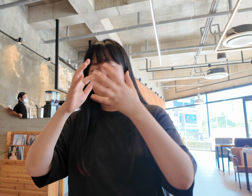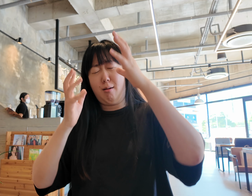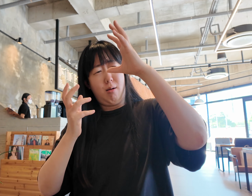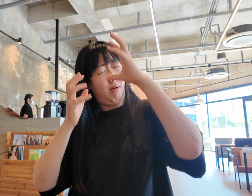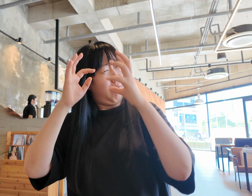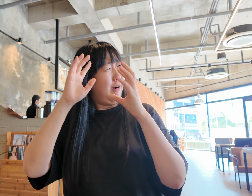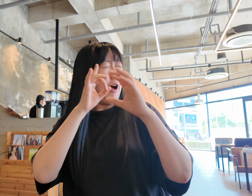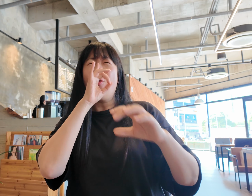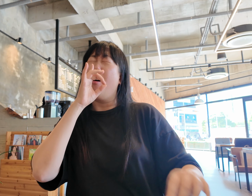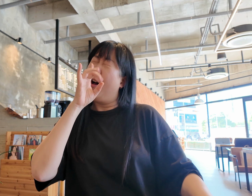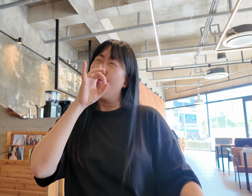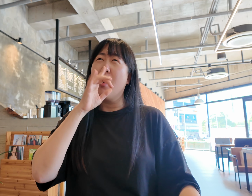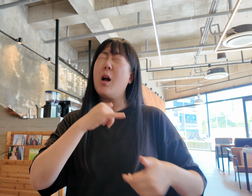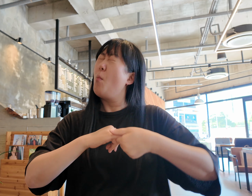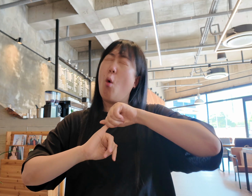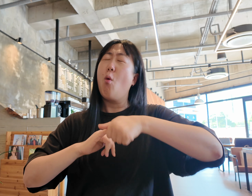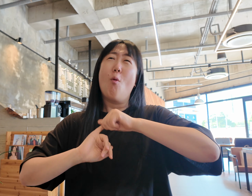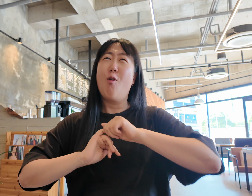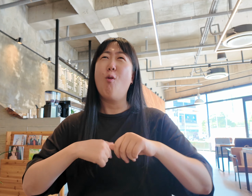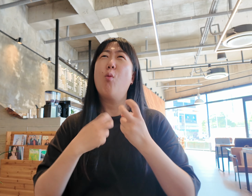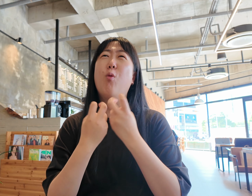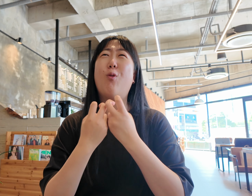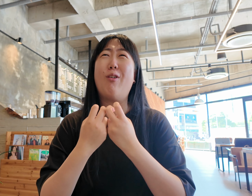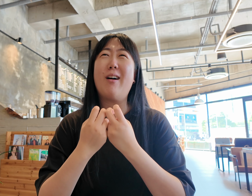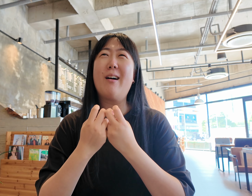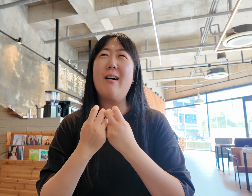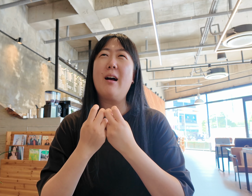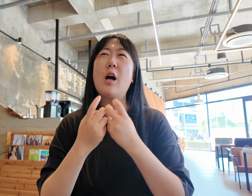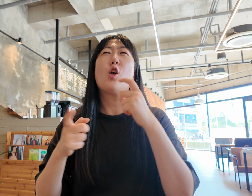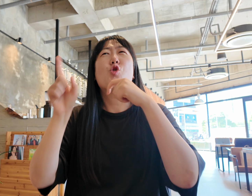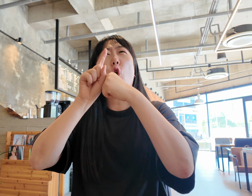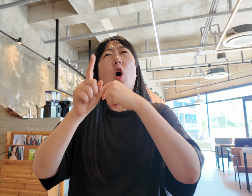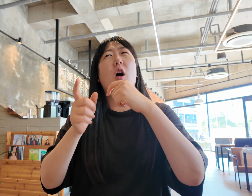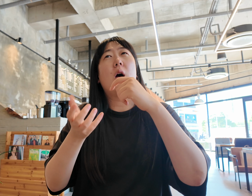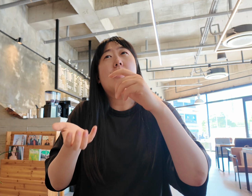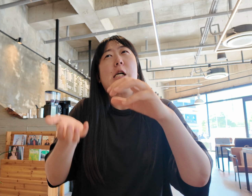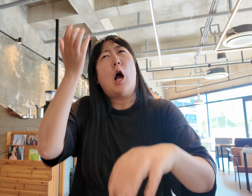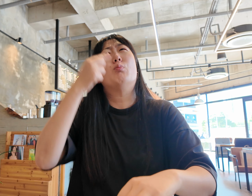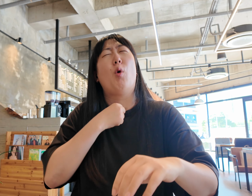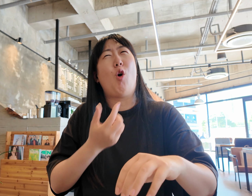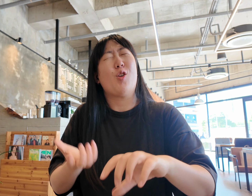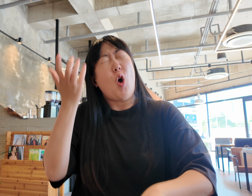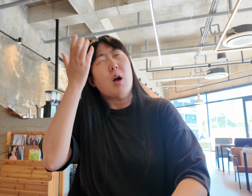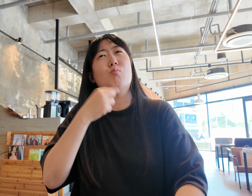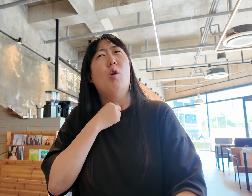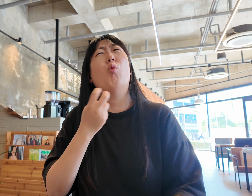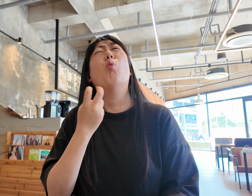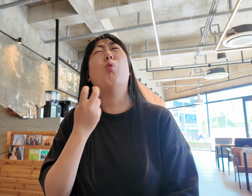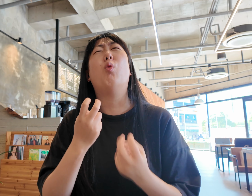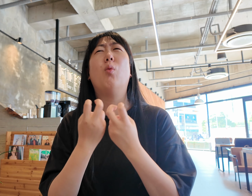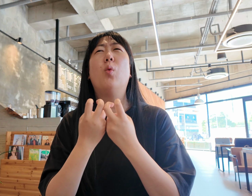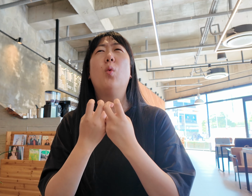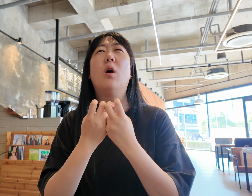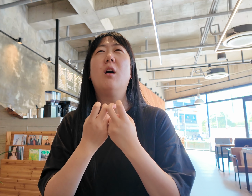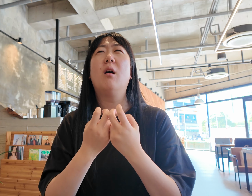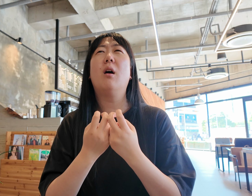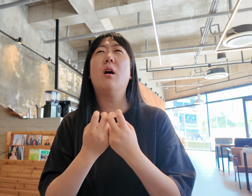이걸 수어를 만들어내는 건 정말 잘 안돼요 더 잘하고 싶으면 어떻게 해야 해요?